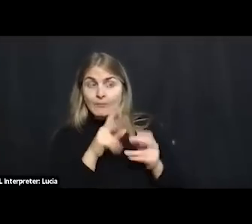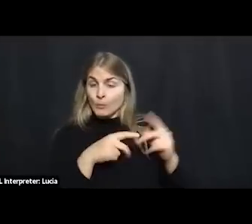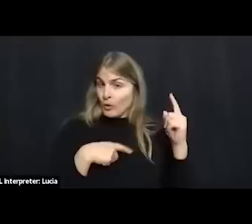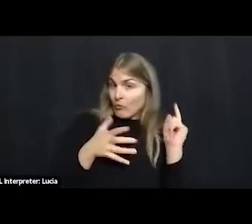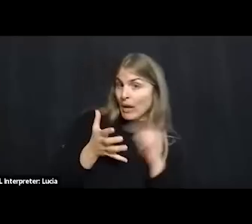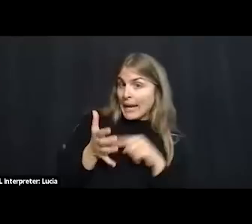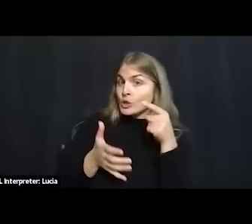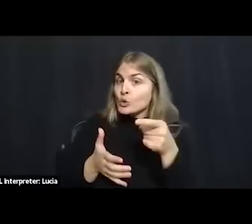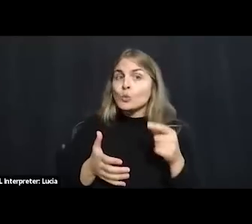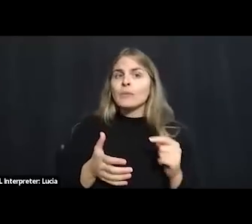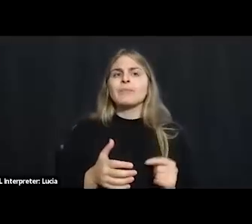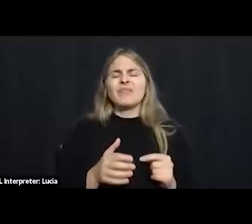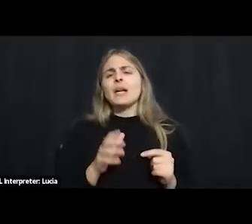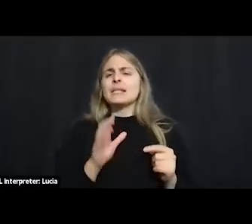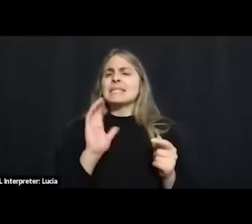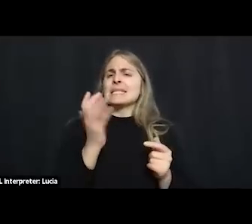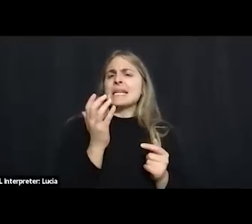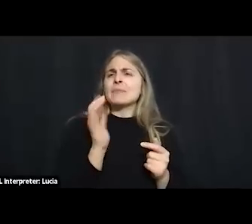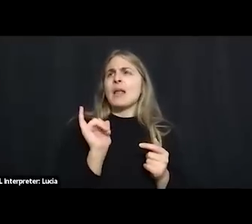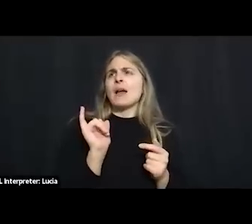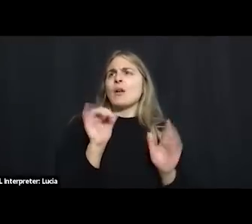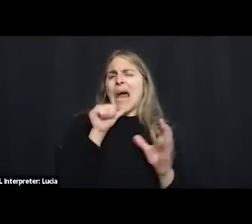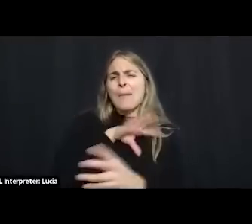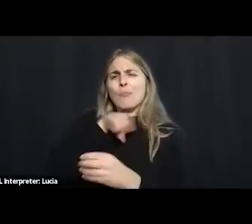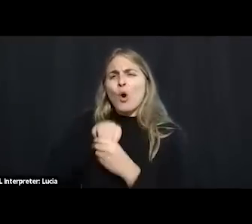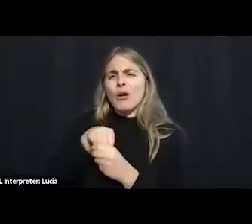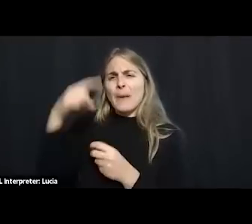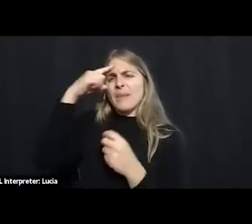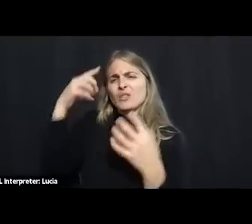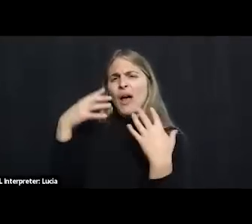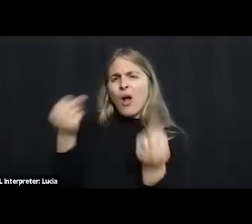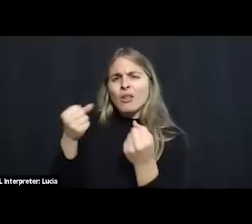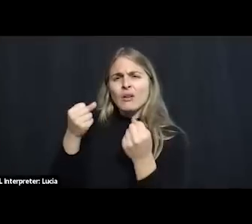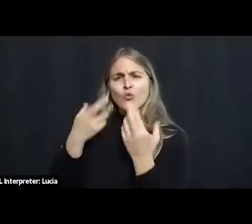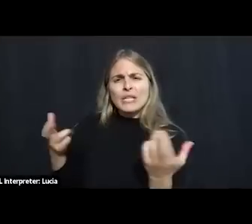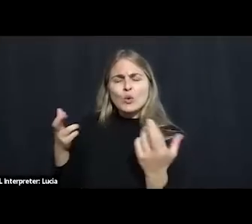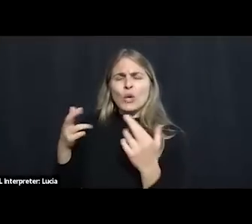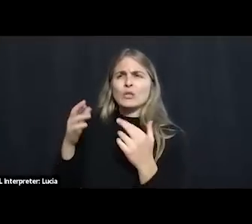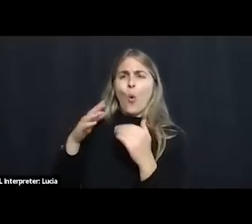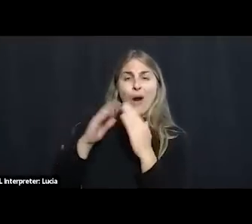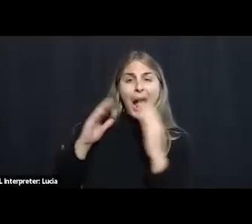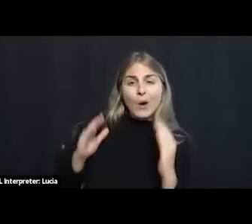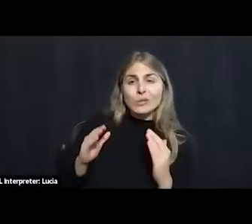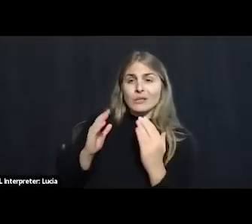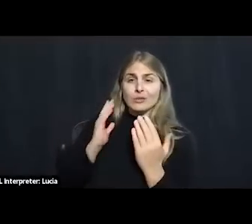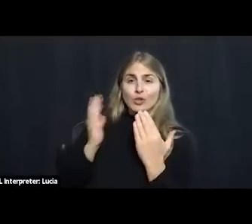A veces parece fuera del alcance de la salud mental o los recursos o servicios de vivienda hacer ese tipo de preguntas,